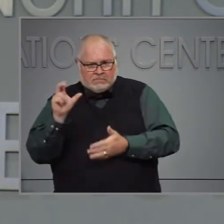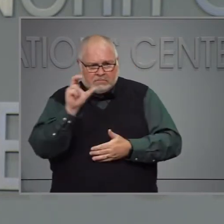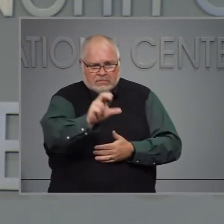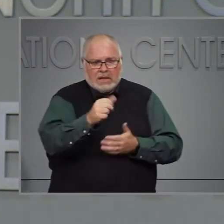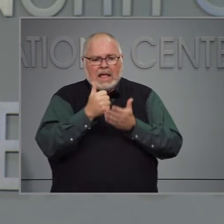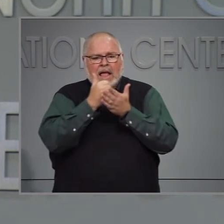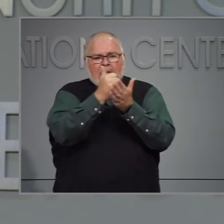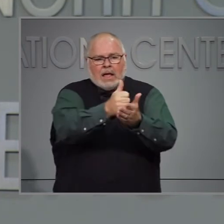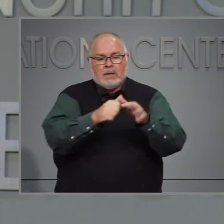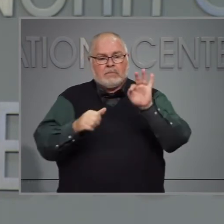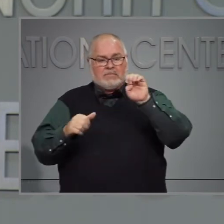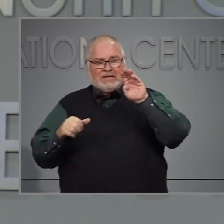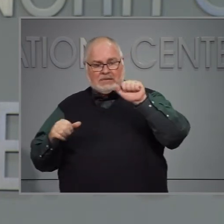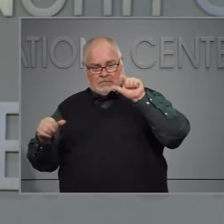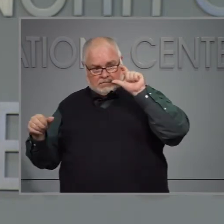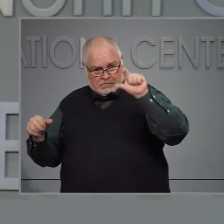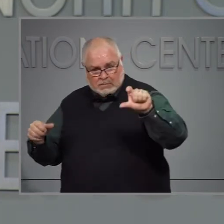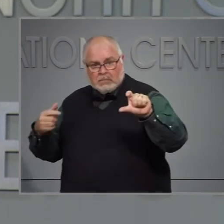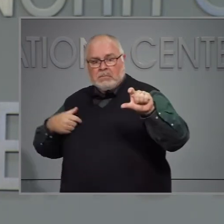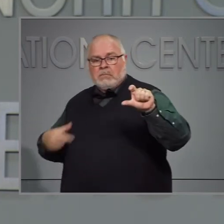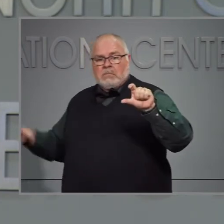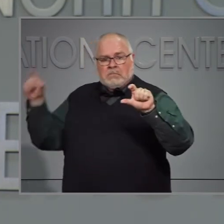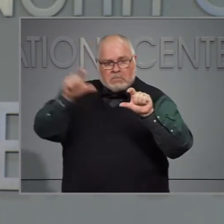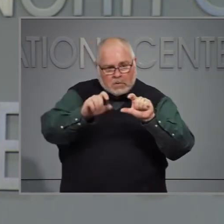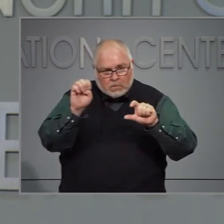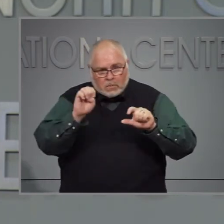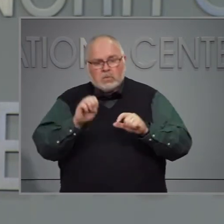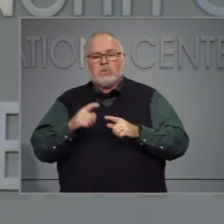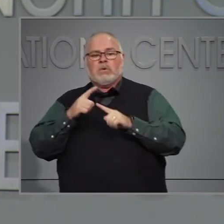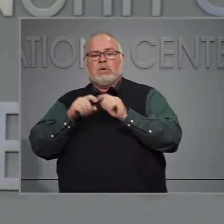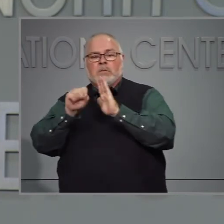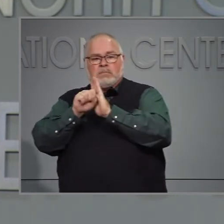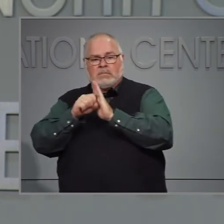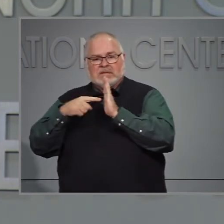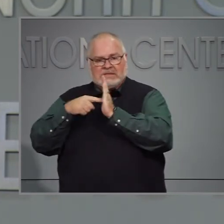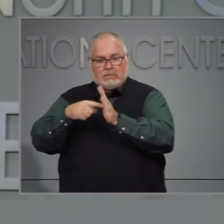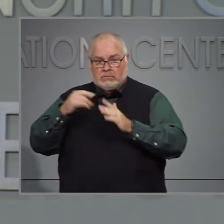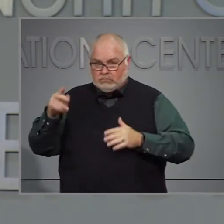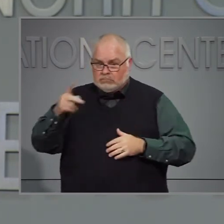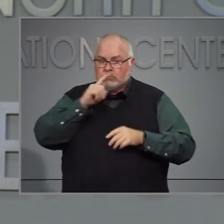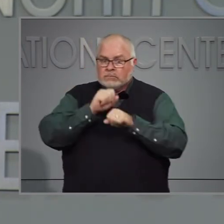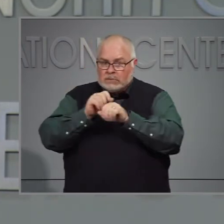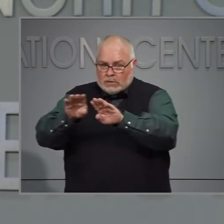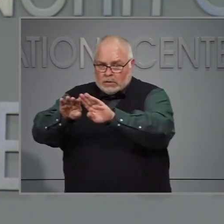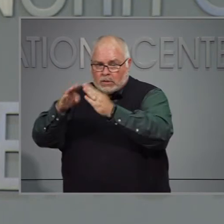con separación atreví este este modelo céntrico estatal dos entidades elegibles de